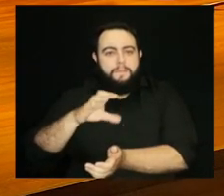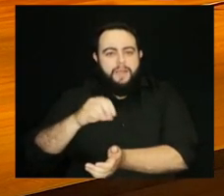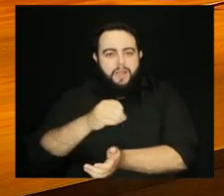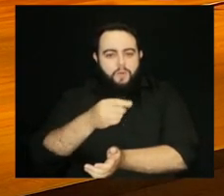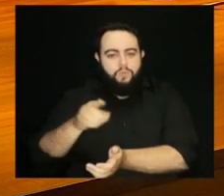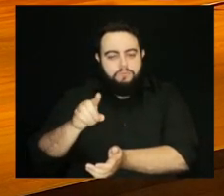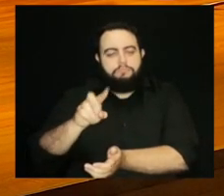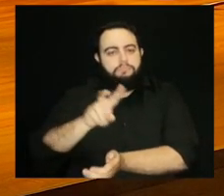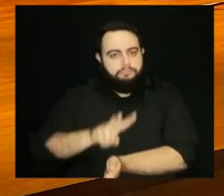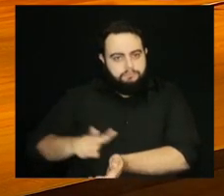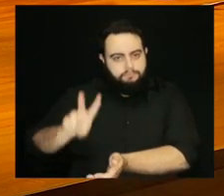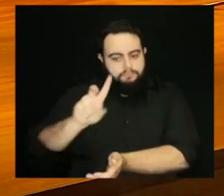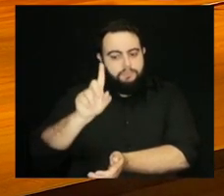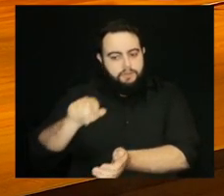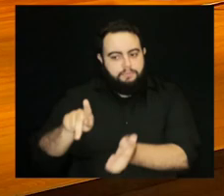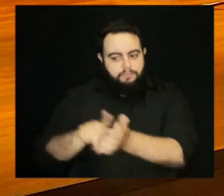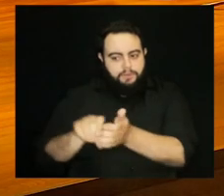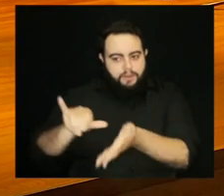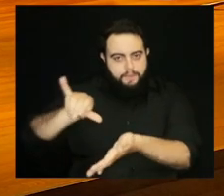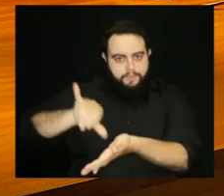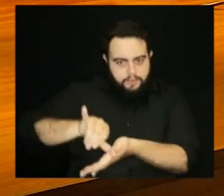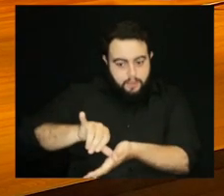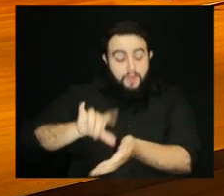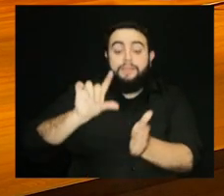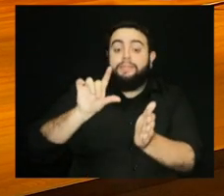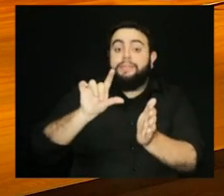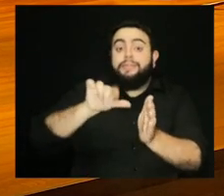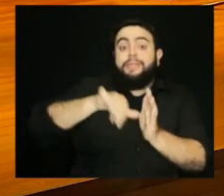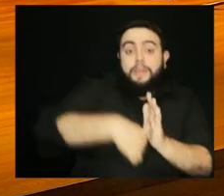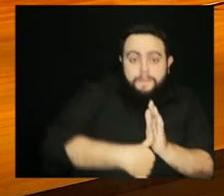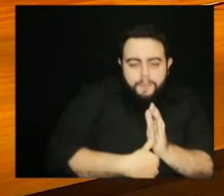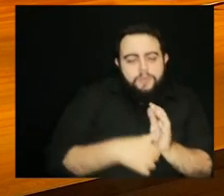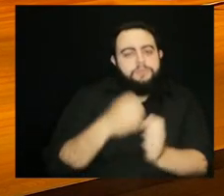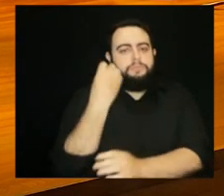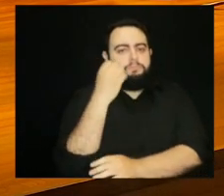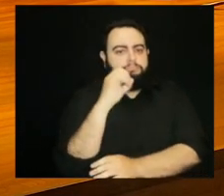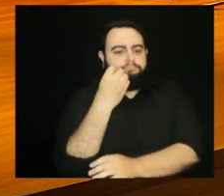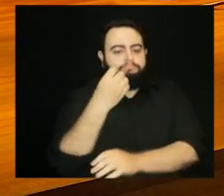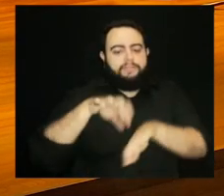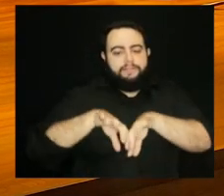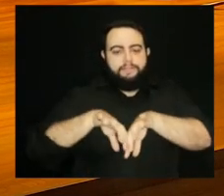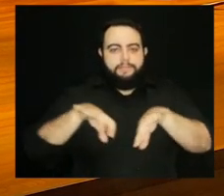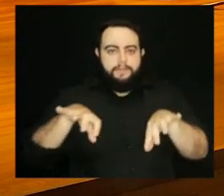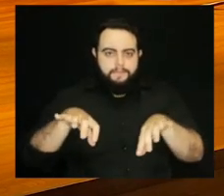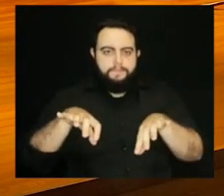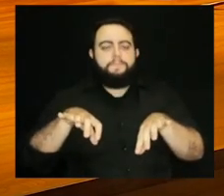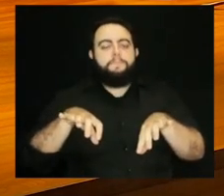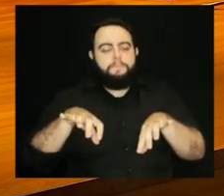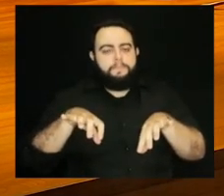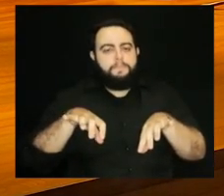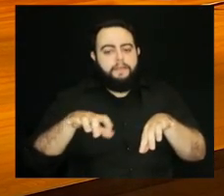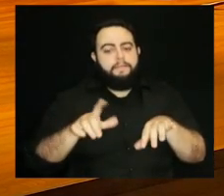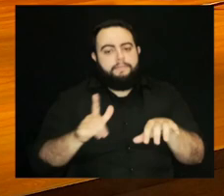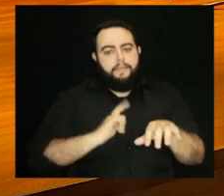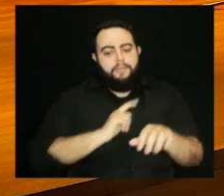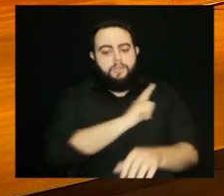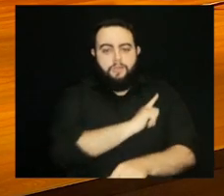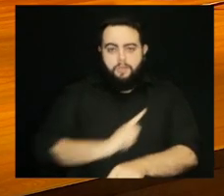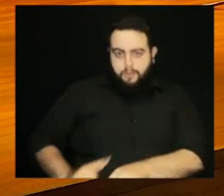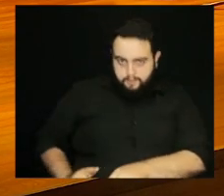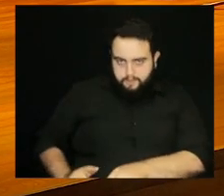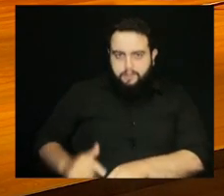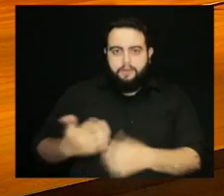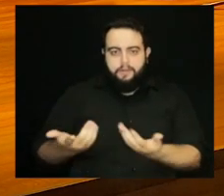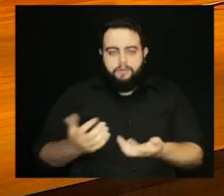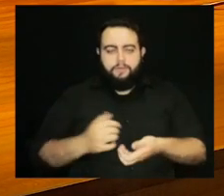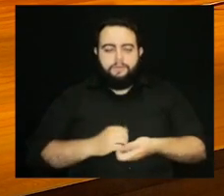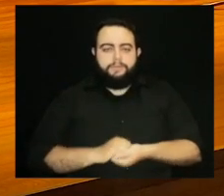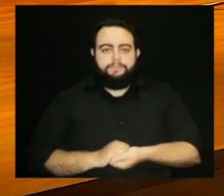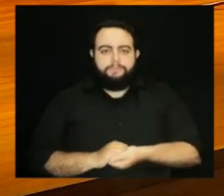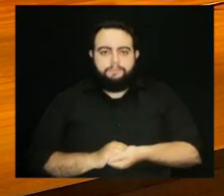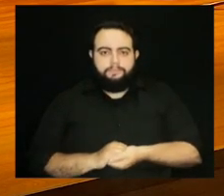mesmo, e logo em seguida vai se tornar capital, já tem até um governador.